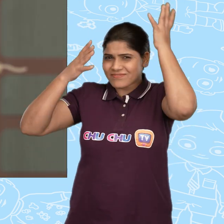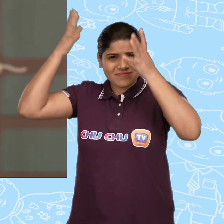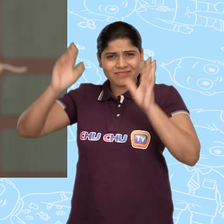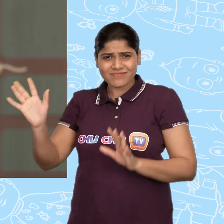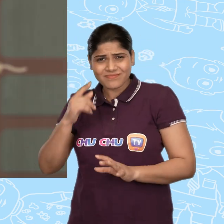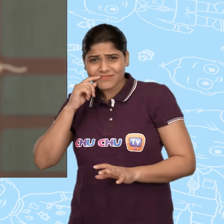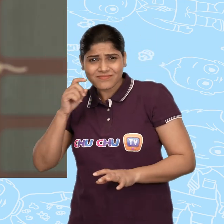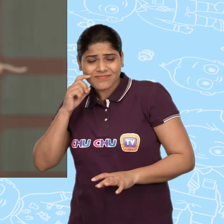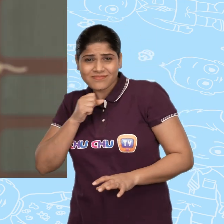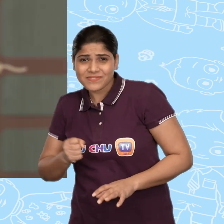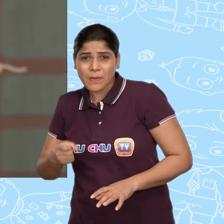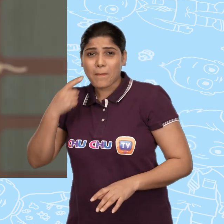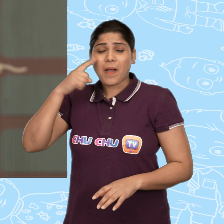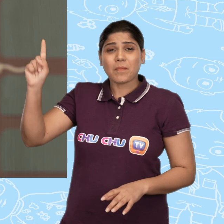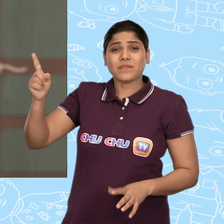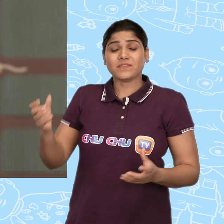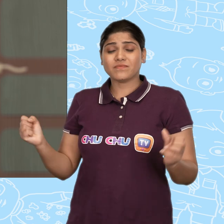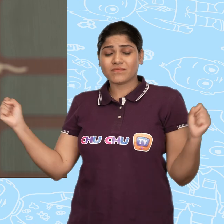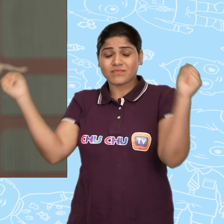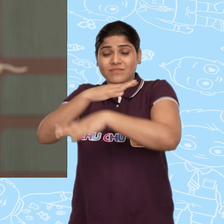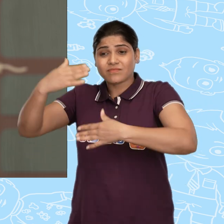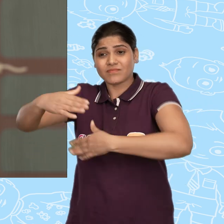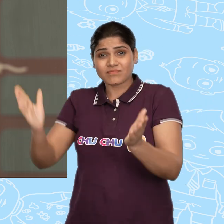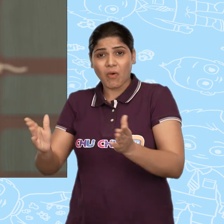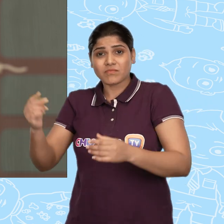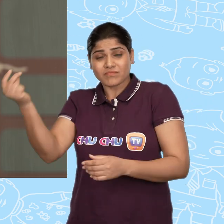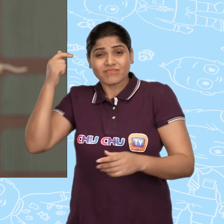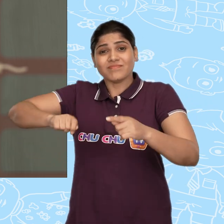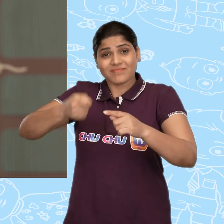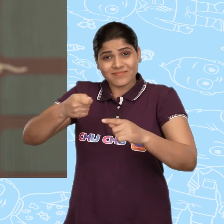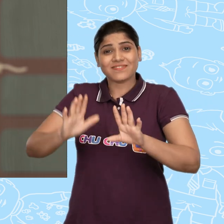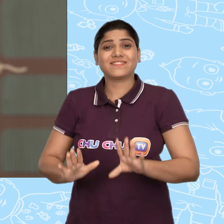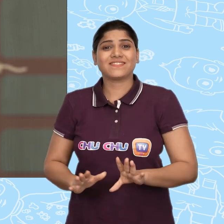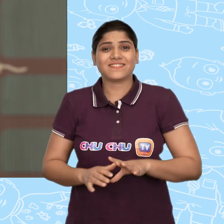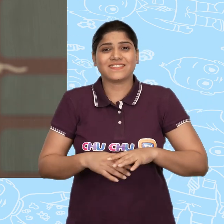फिक्र मत करिये दादा जी पापा इसे अपने जादू के पिटारे से जल्दी ठीक कर देंगे।